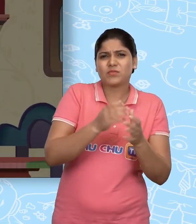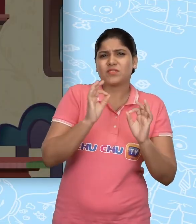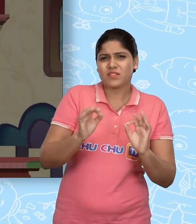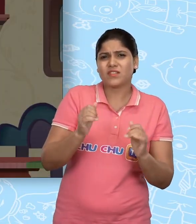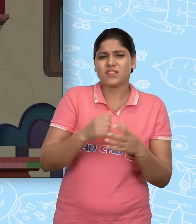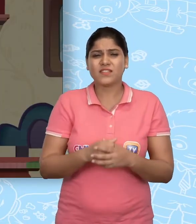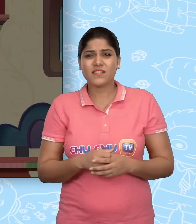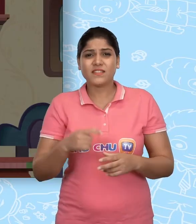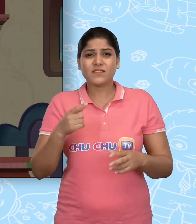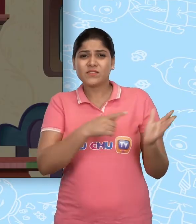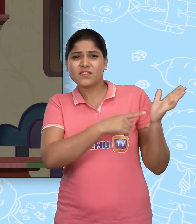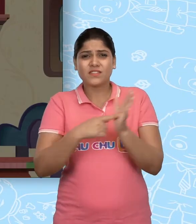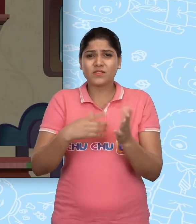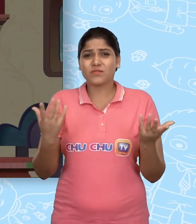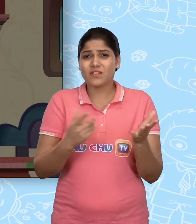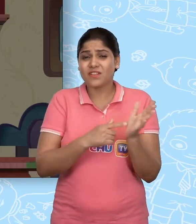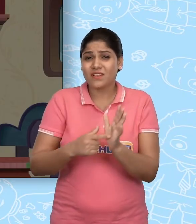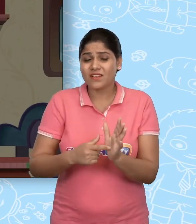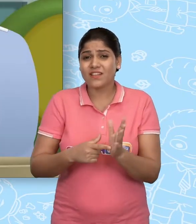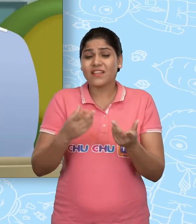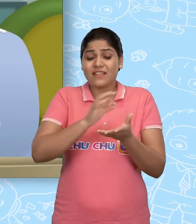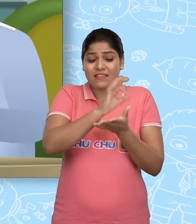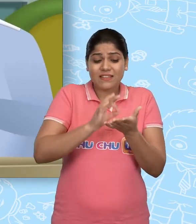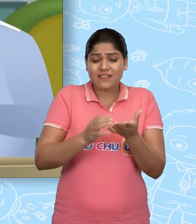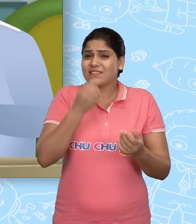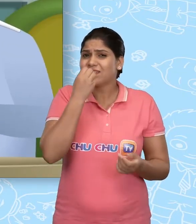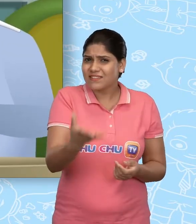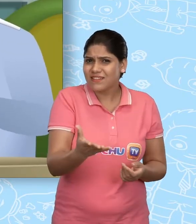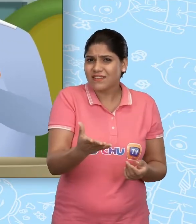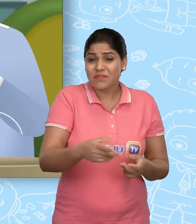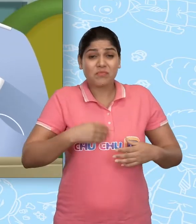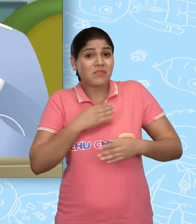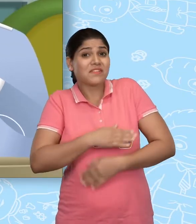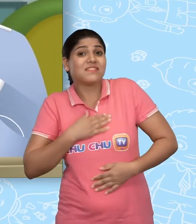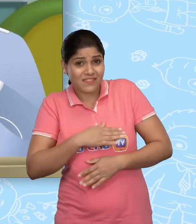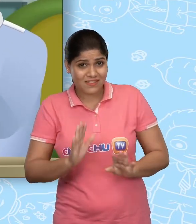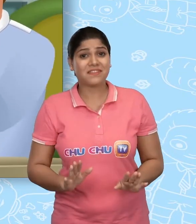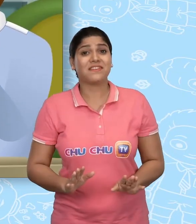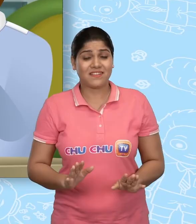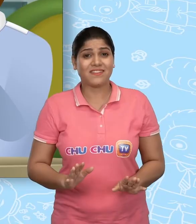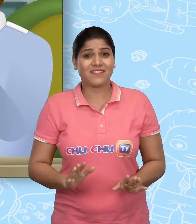हमे कुछ करना चाहिए। ChaCha को ये दिखाने के लिए की कैसे लिखना आसान है और मज़्जेदार भी।